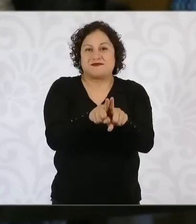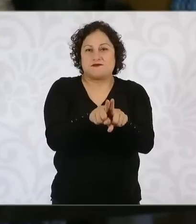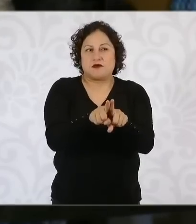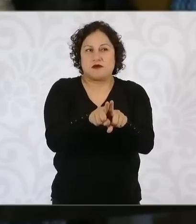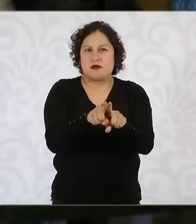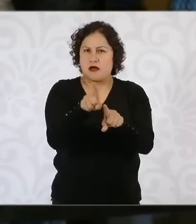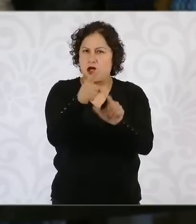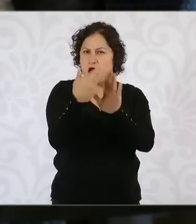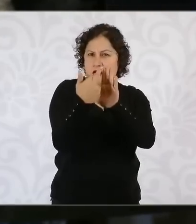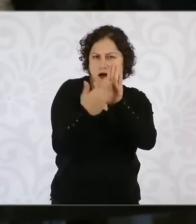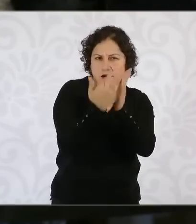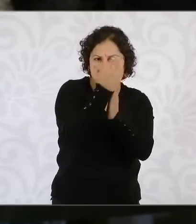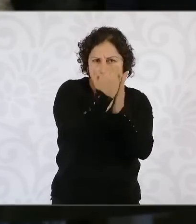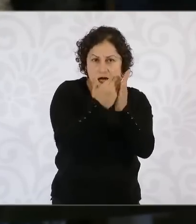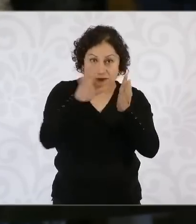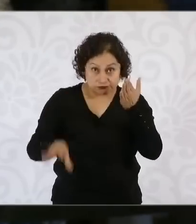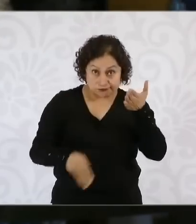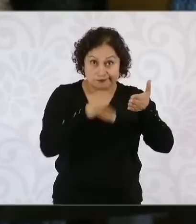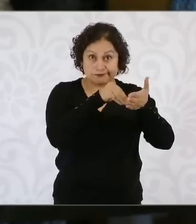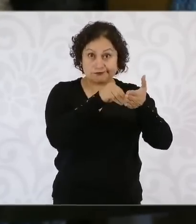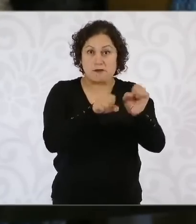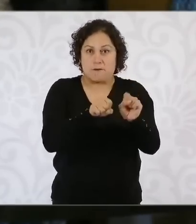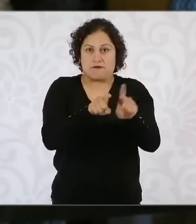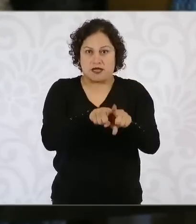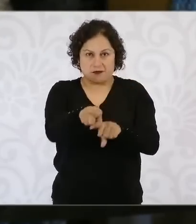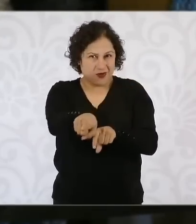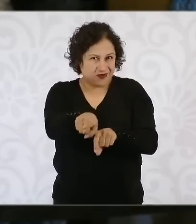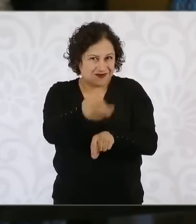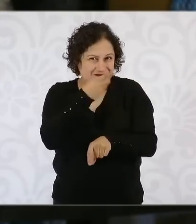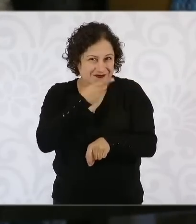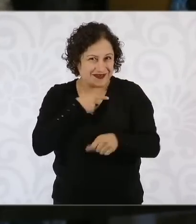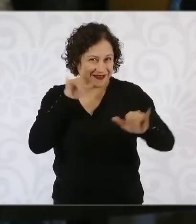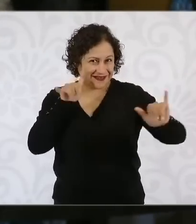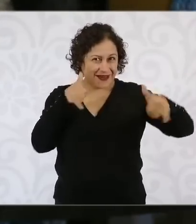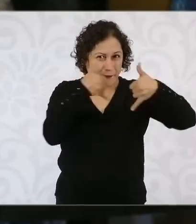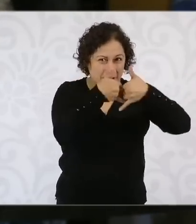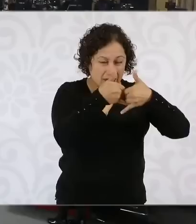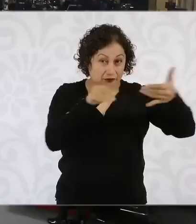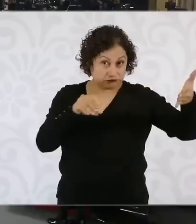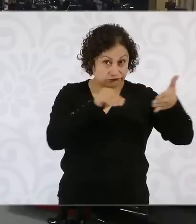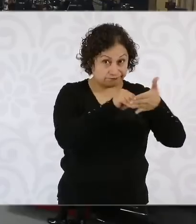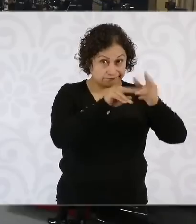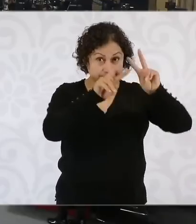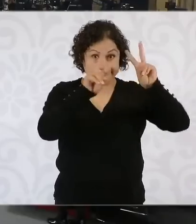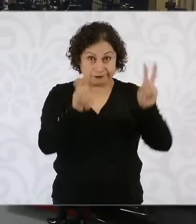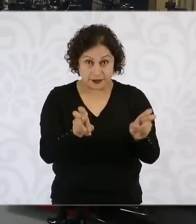se pudieron hablar eh en esta llamada y qué opina obviamente al respecto de estos llamados y de esta